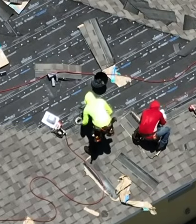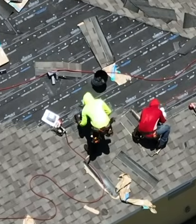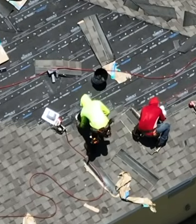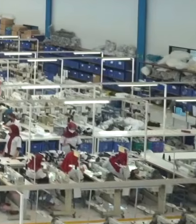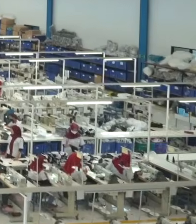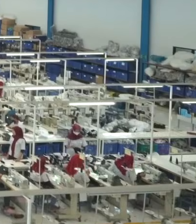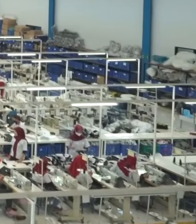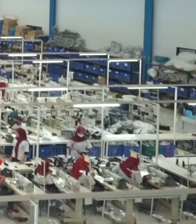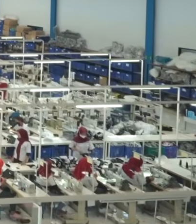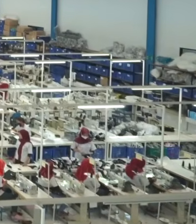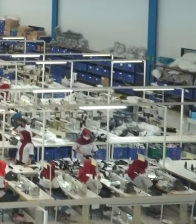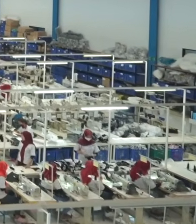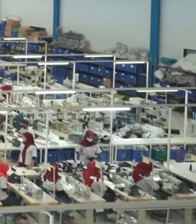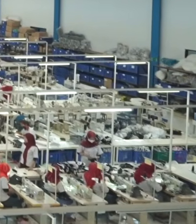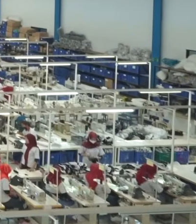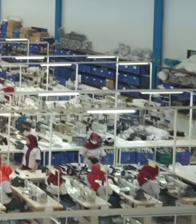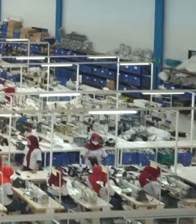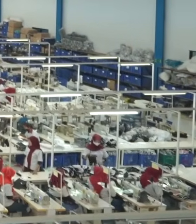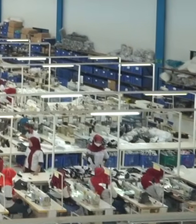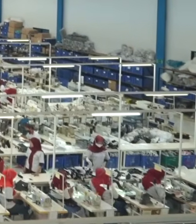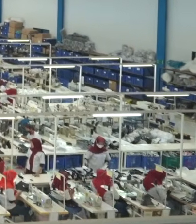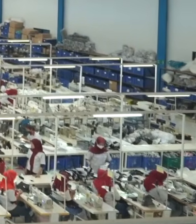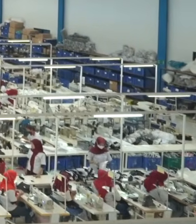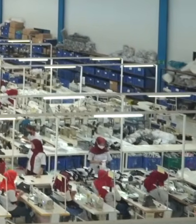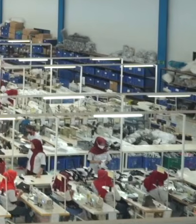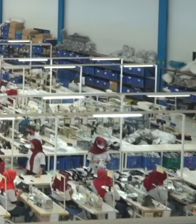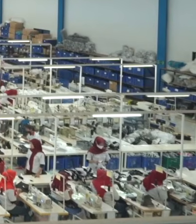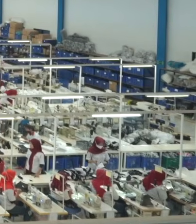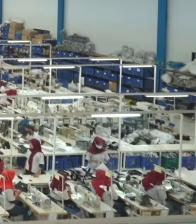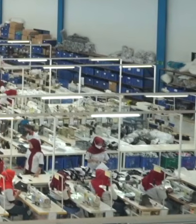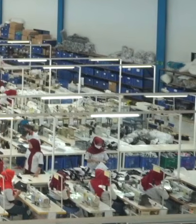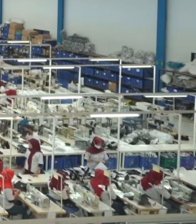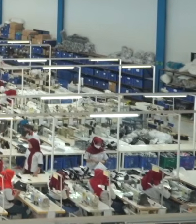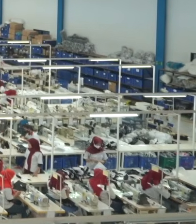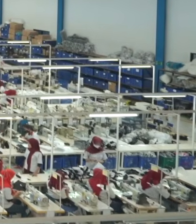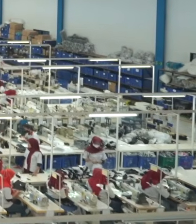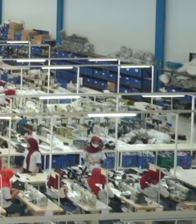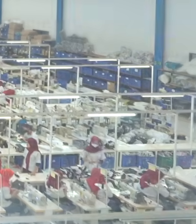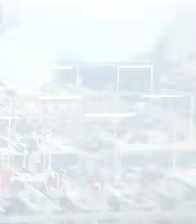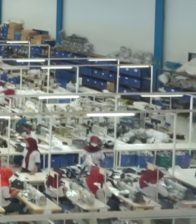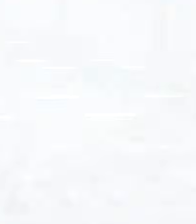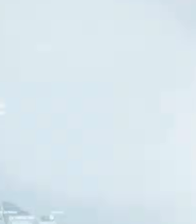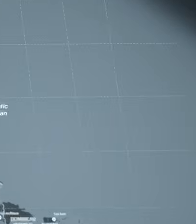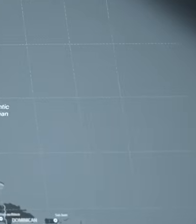del campo o en la disciplina de las fábricas. Dato fundamental, [música] el 90% de nuestra comunidad